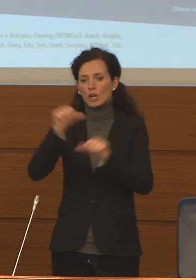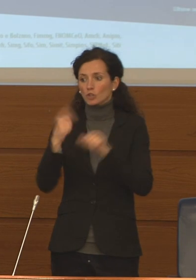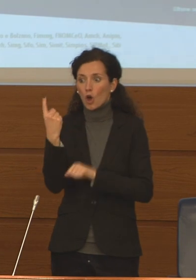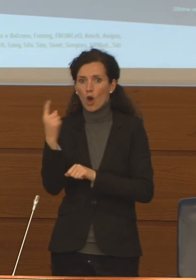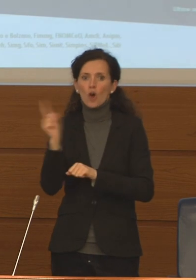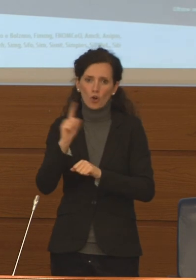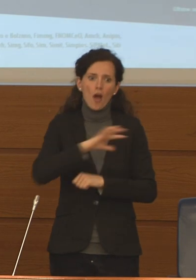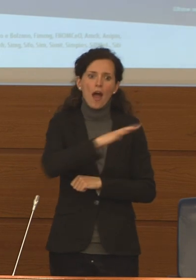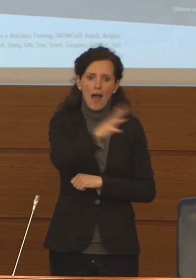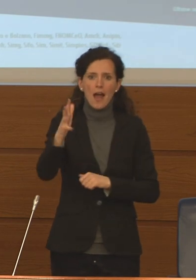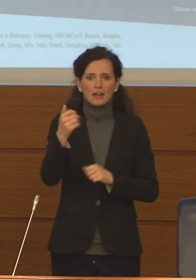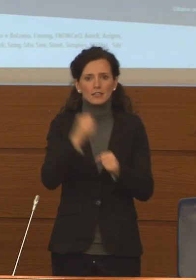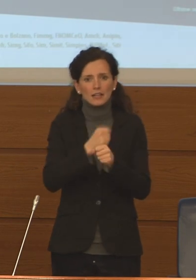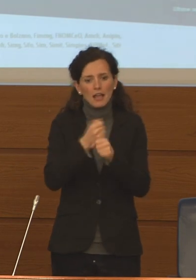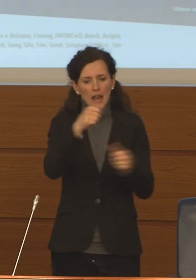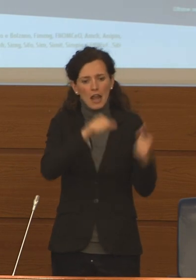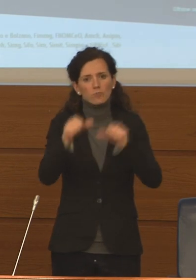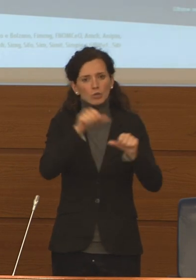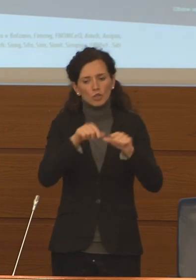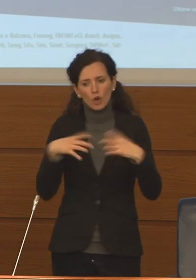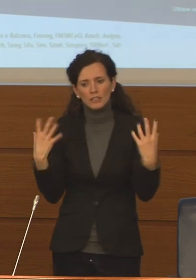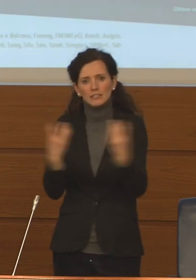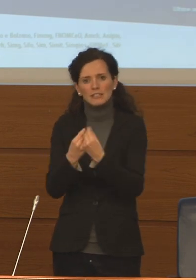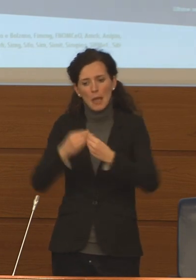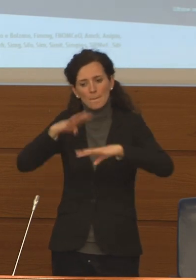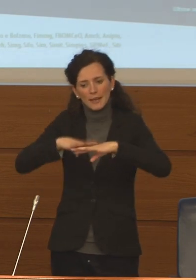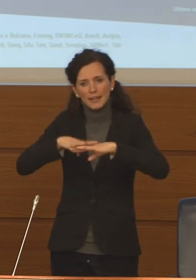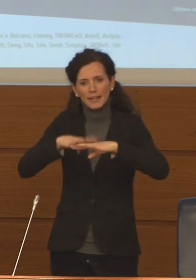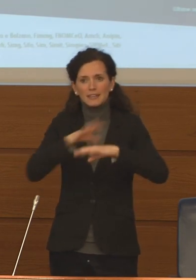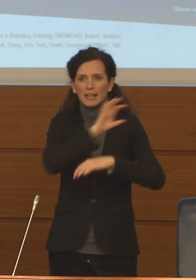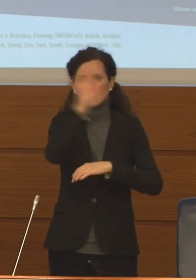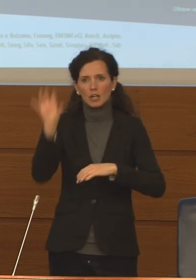membri della rete delle regioni, questo è un elemento estremamente